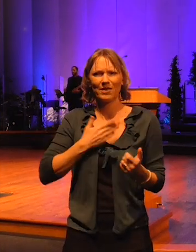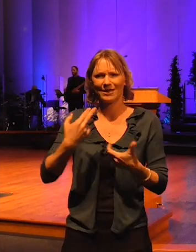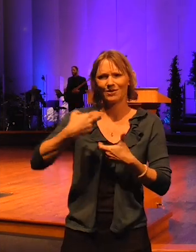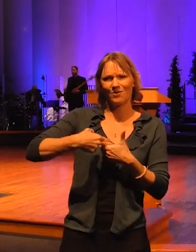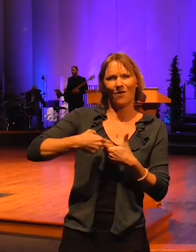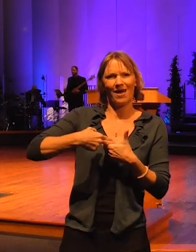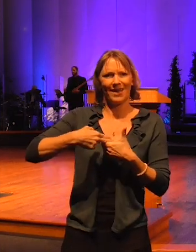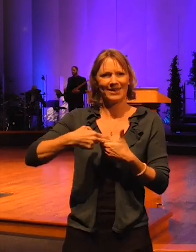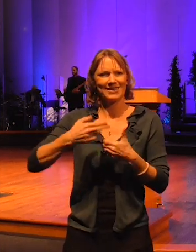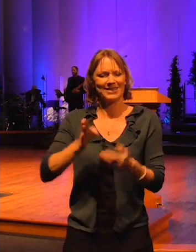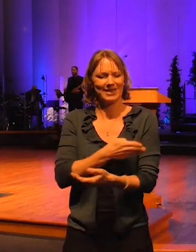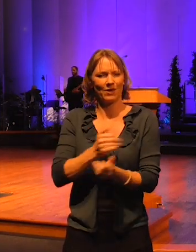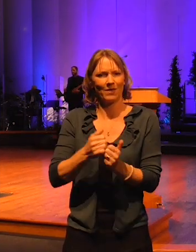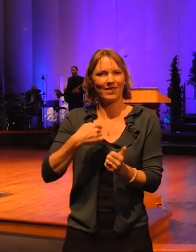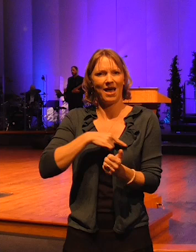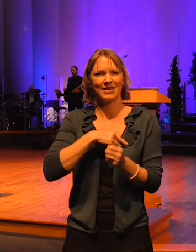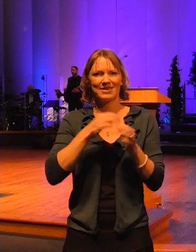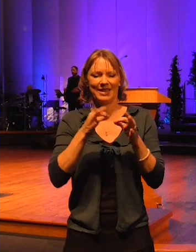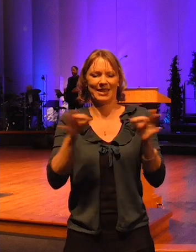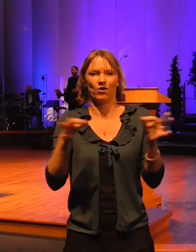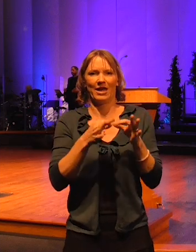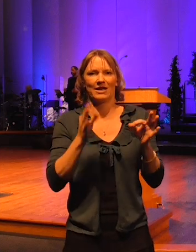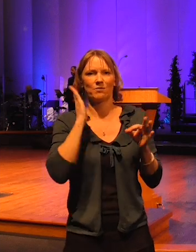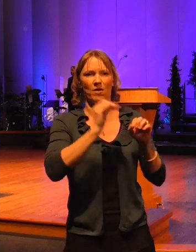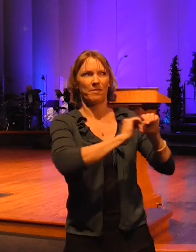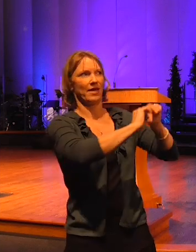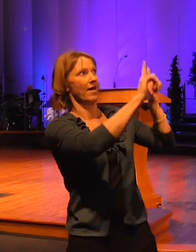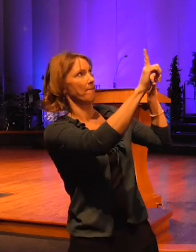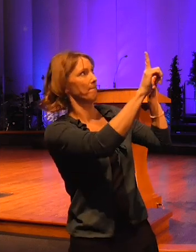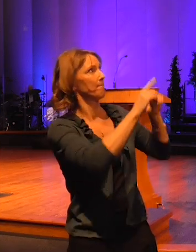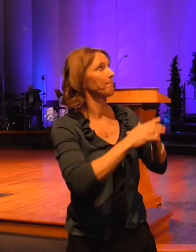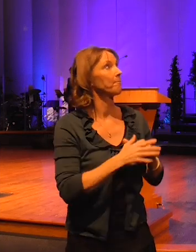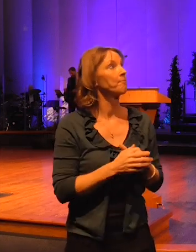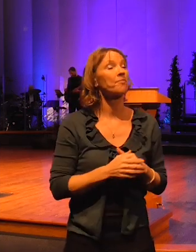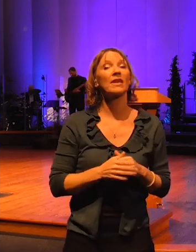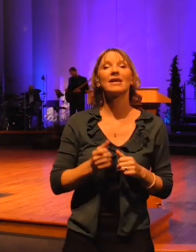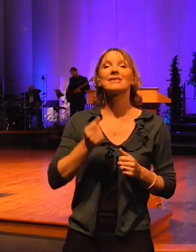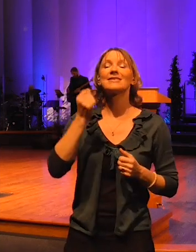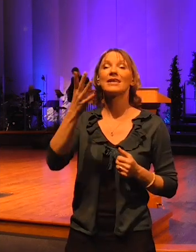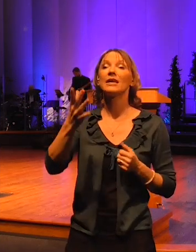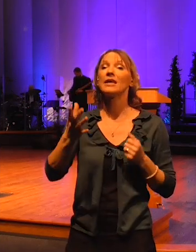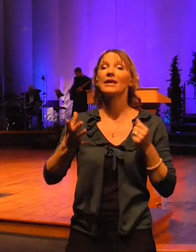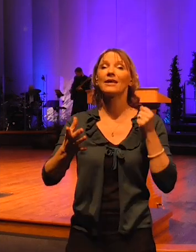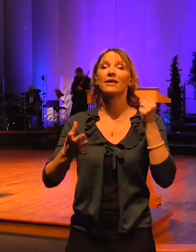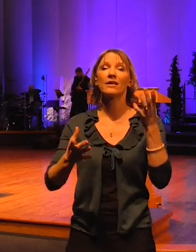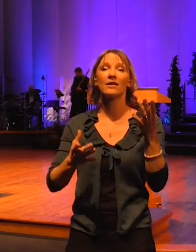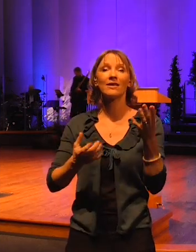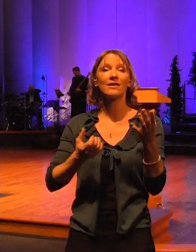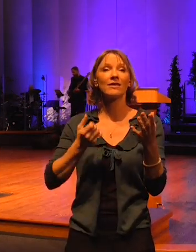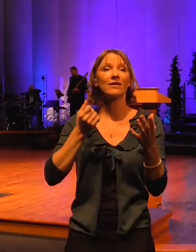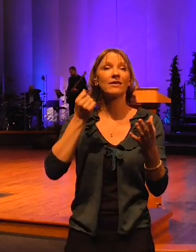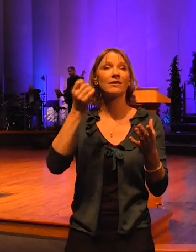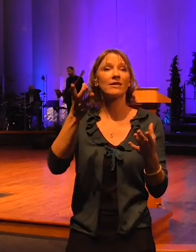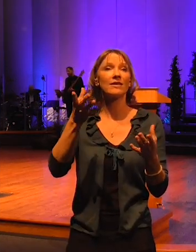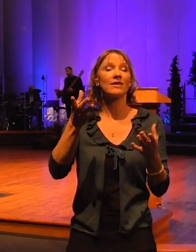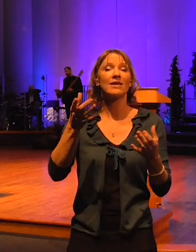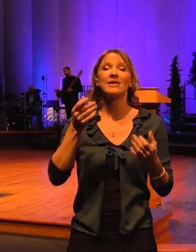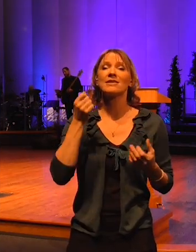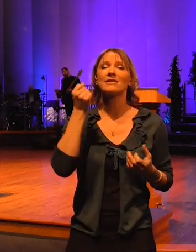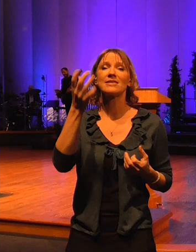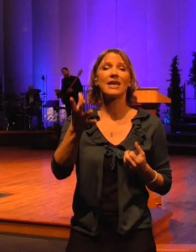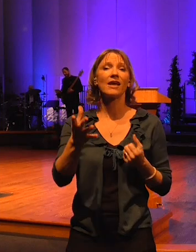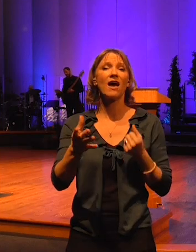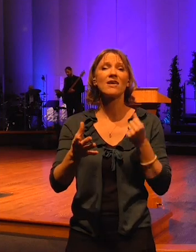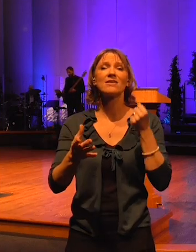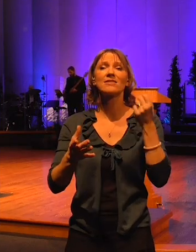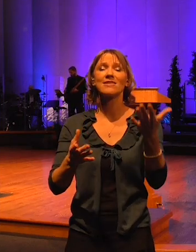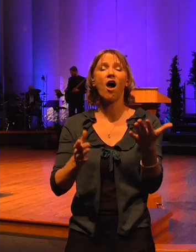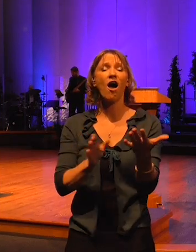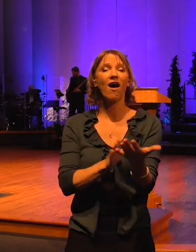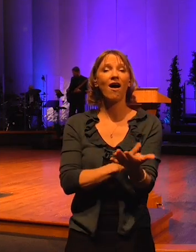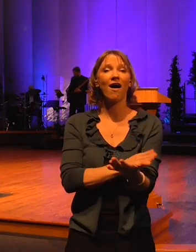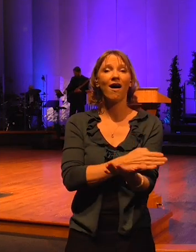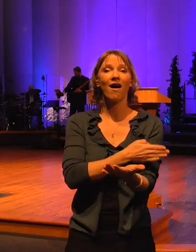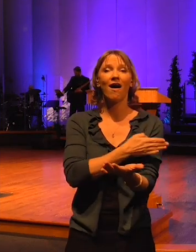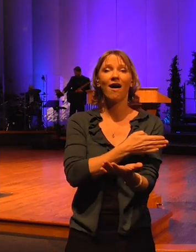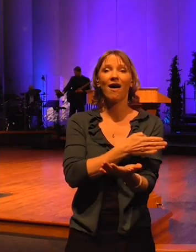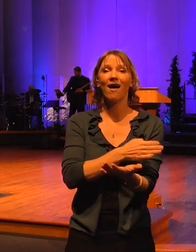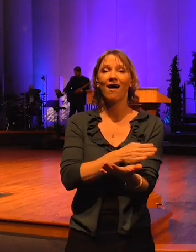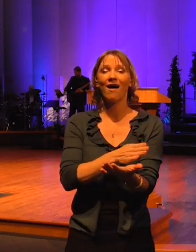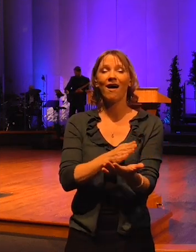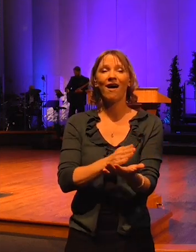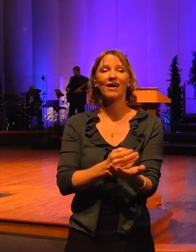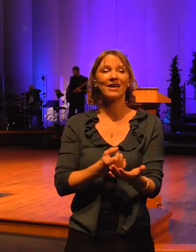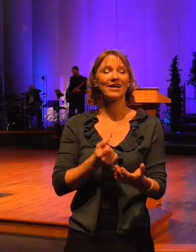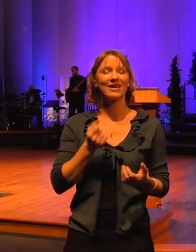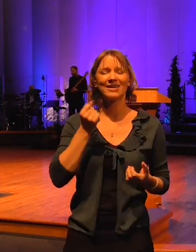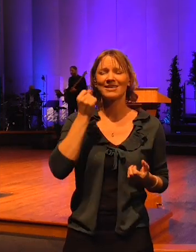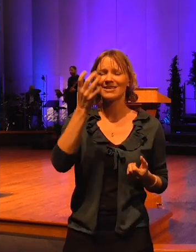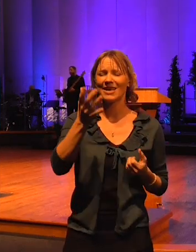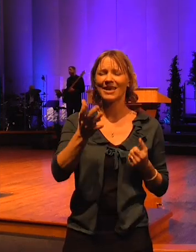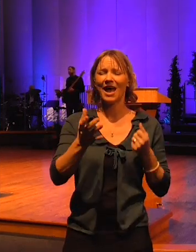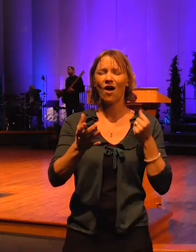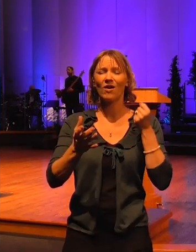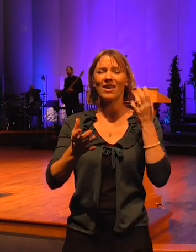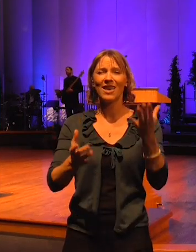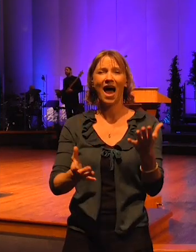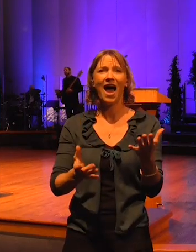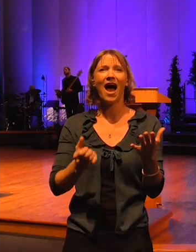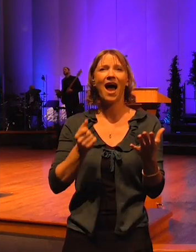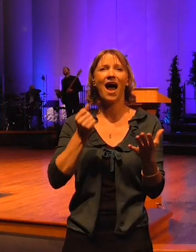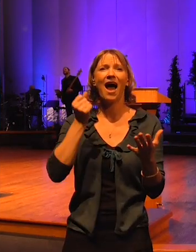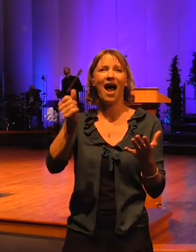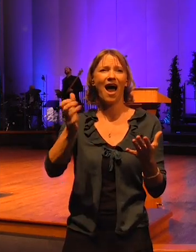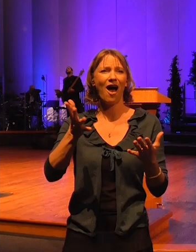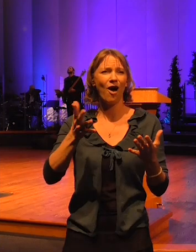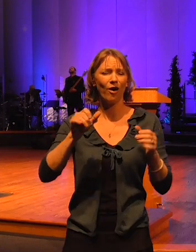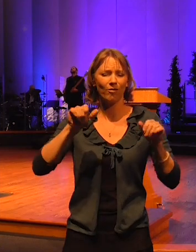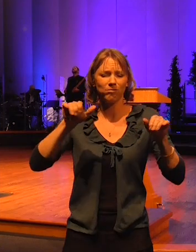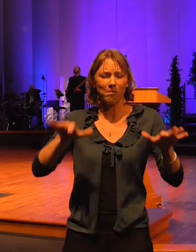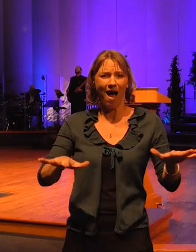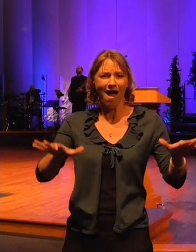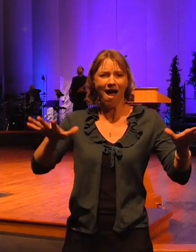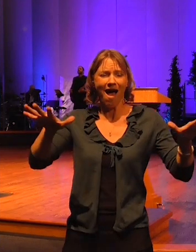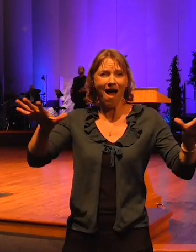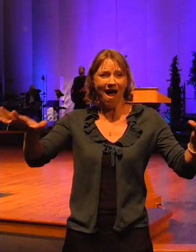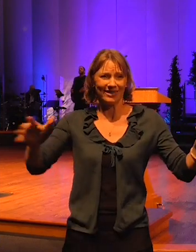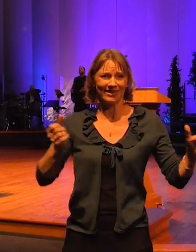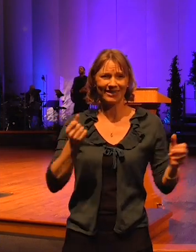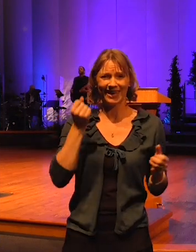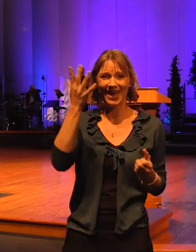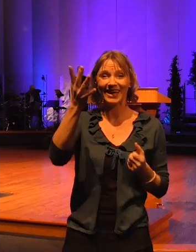Canten, canten una canción, canten en voz alta, canten